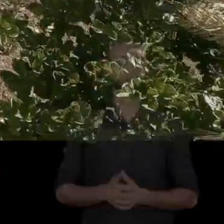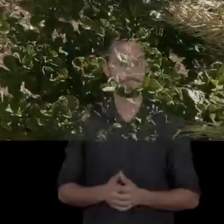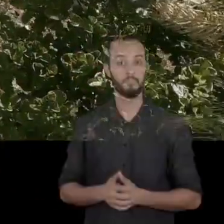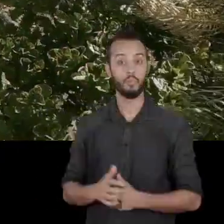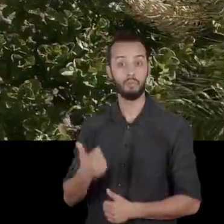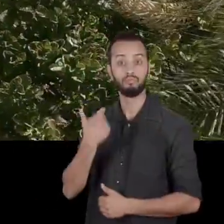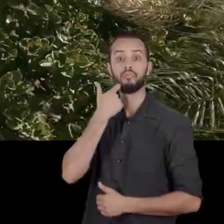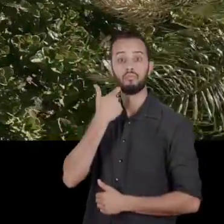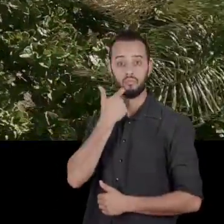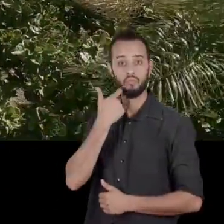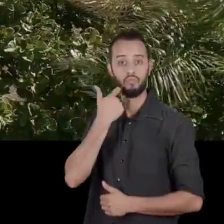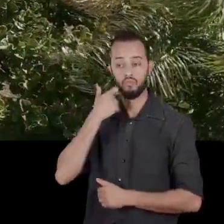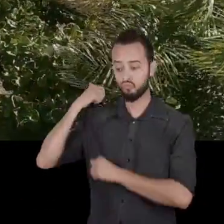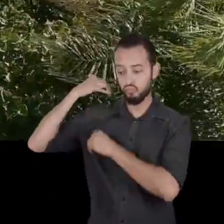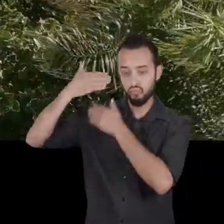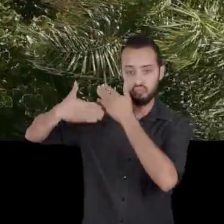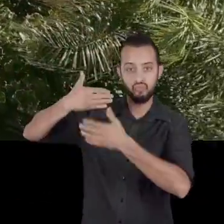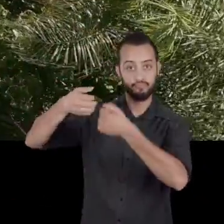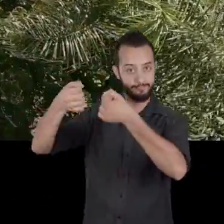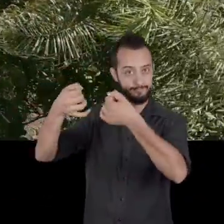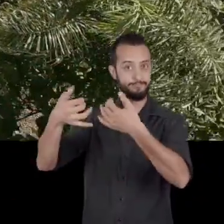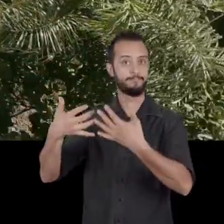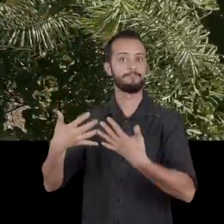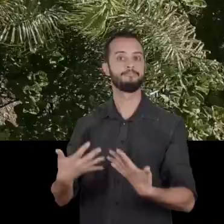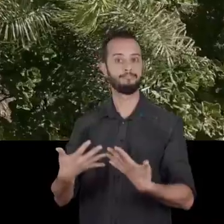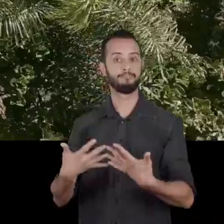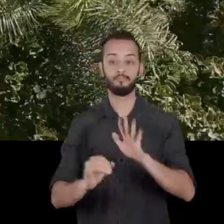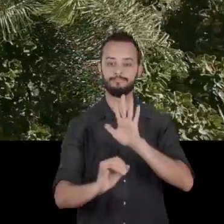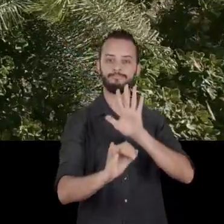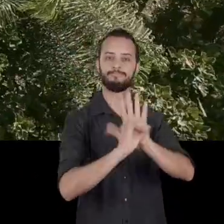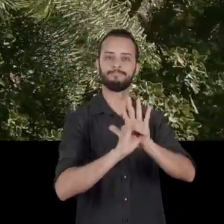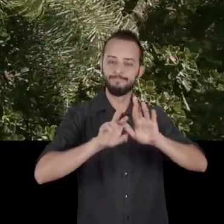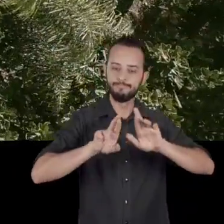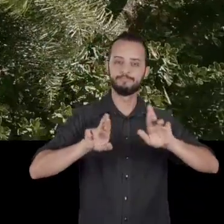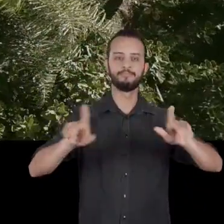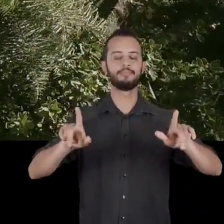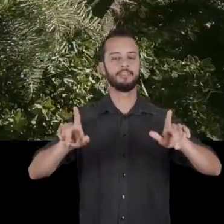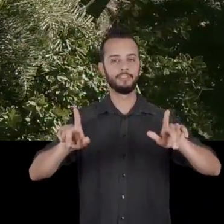Um processo que Freud chamou de maneira famosa de "O Narcisismo das Pequenas Diferenças",